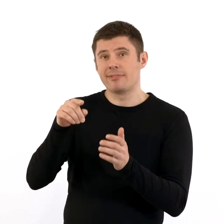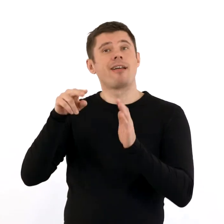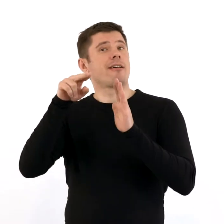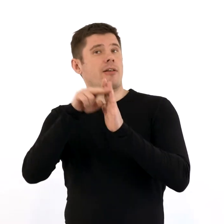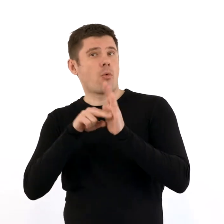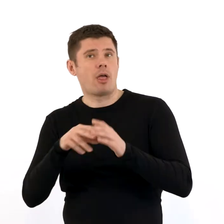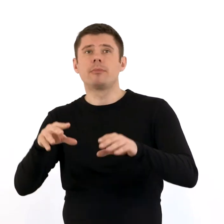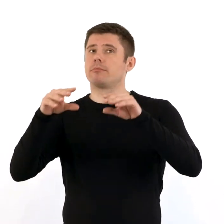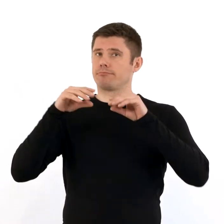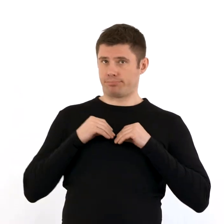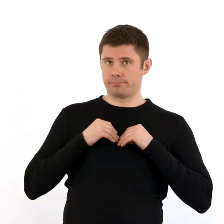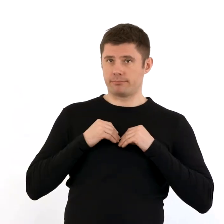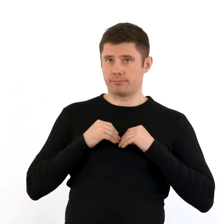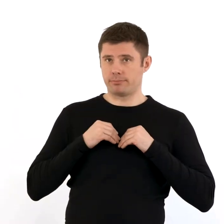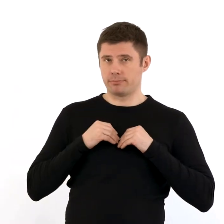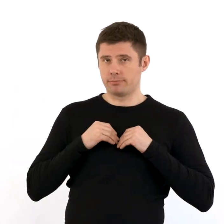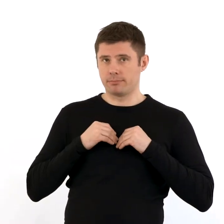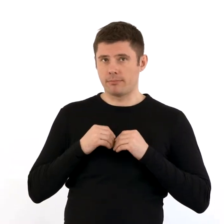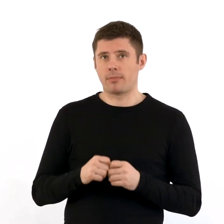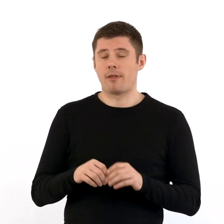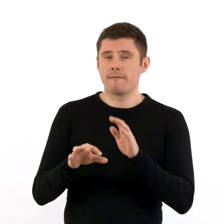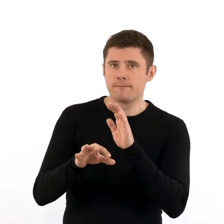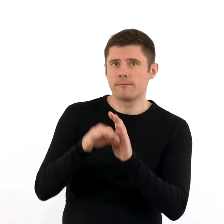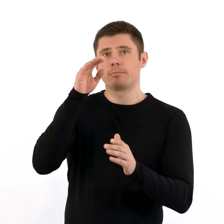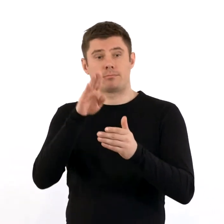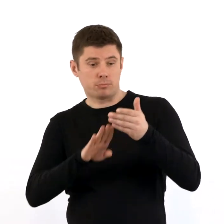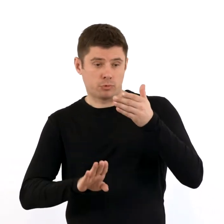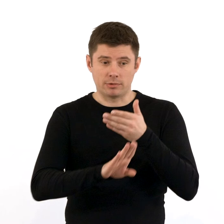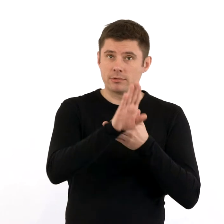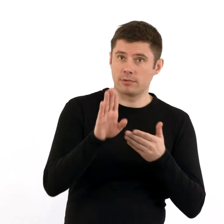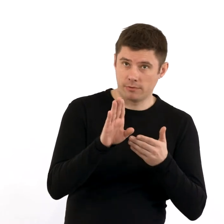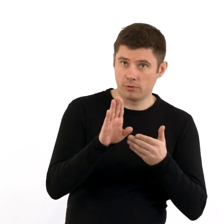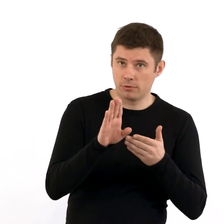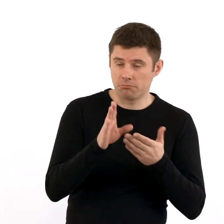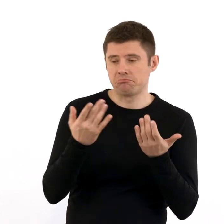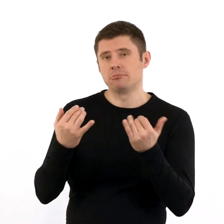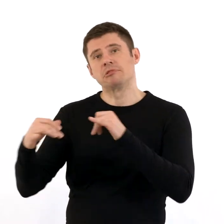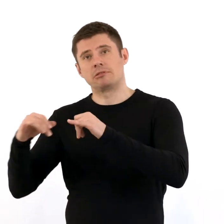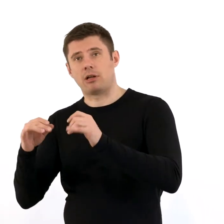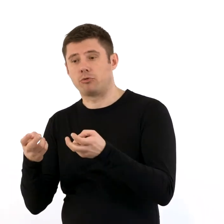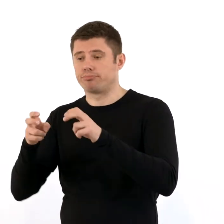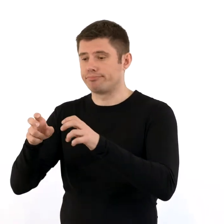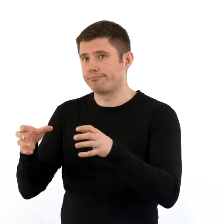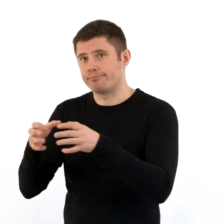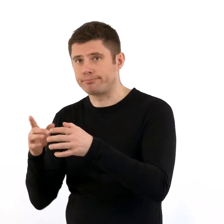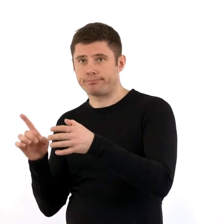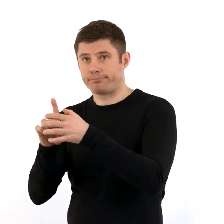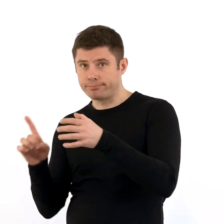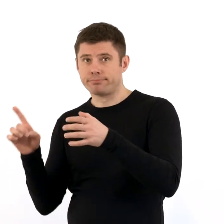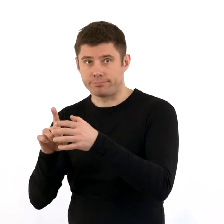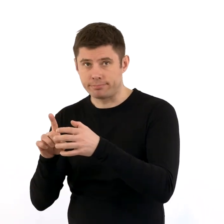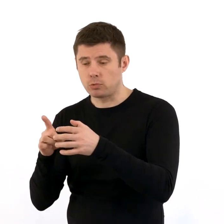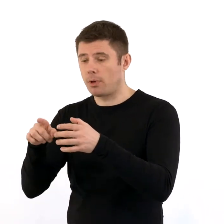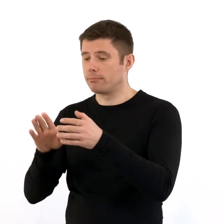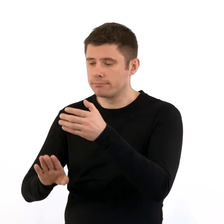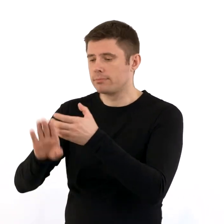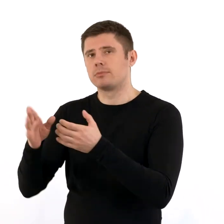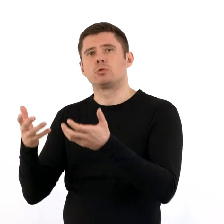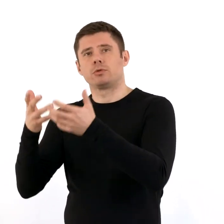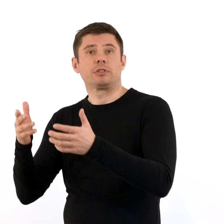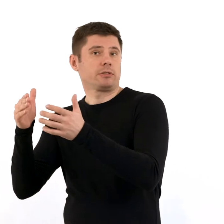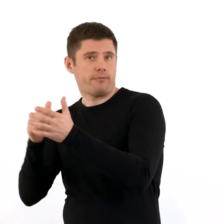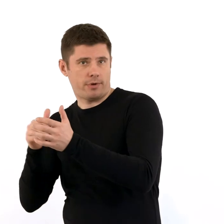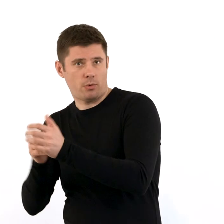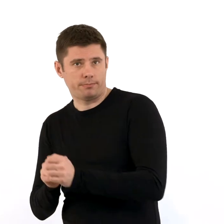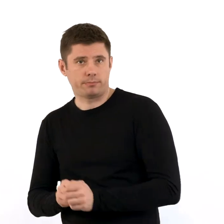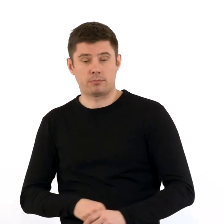przyjęciu regulaminu działalności, o wyborze przedstawiciela lub zarządu reprezentującego stowarzyszenie;